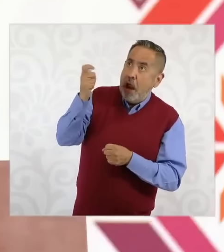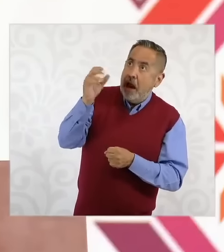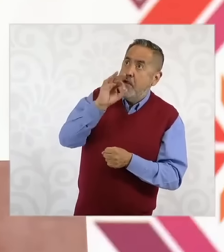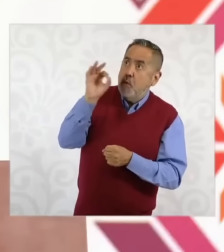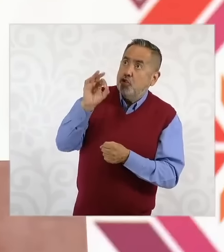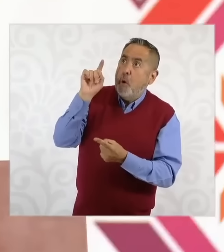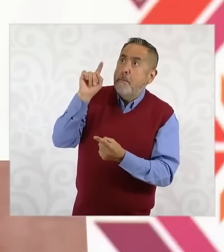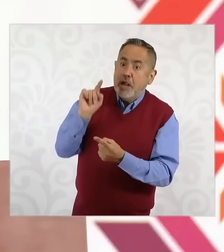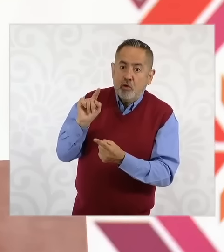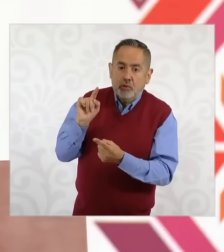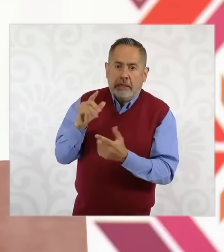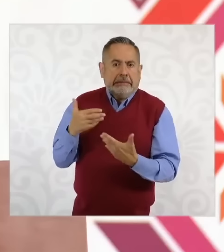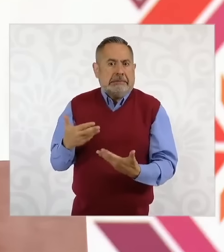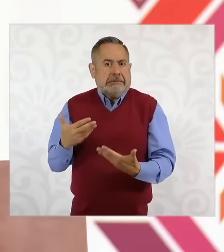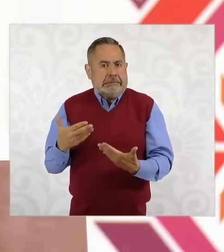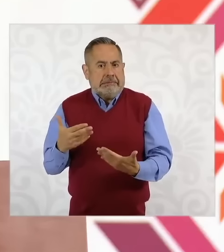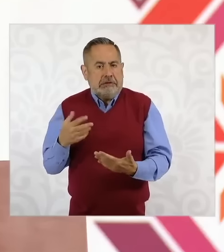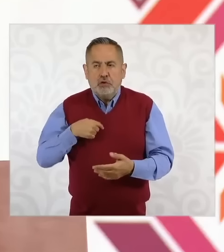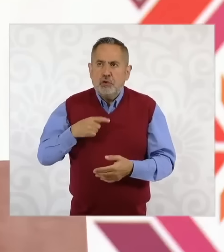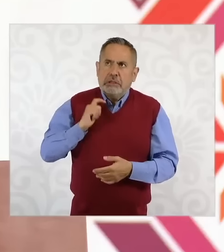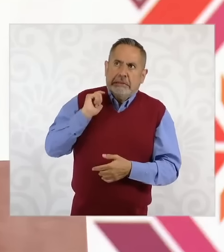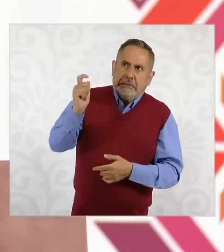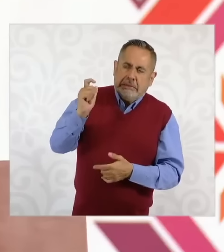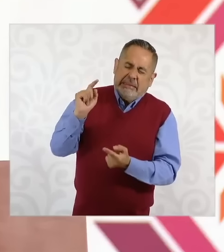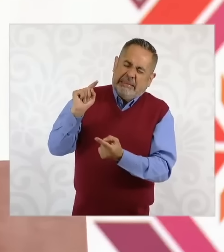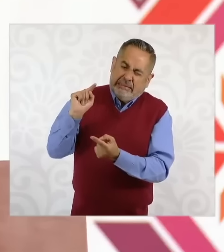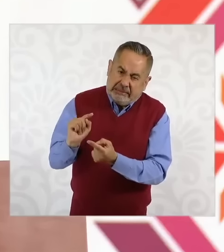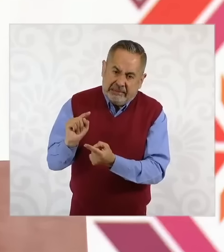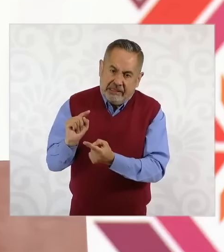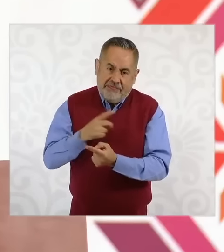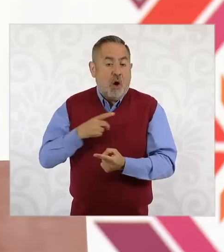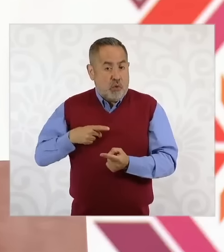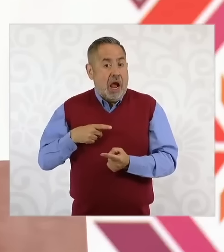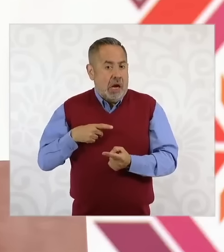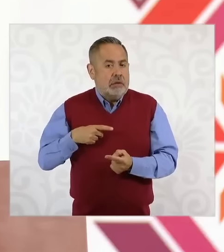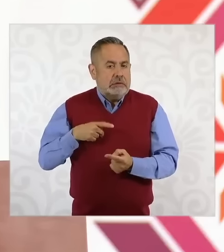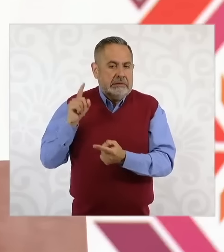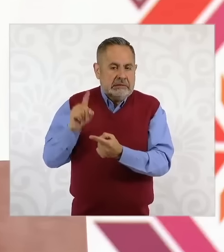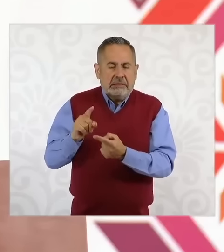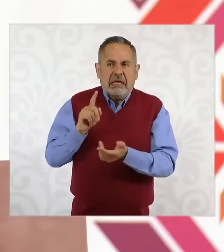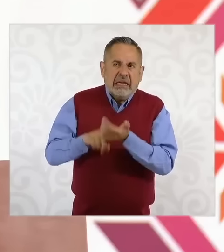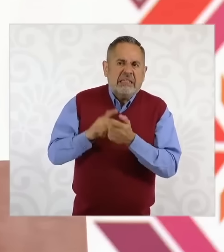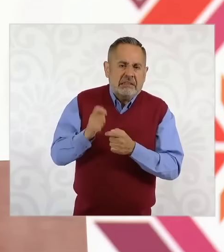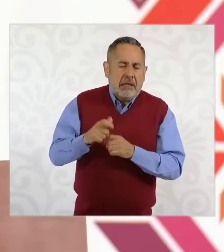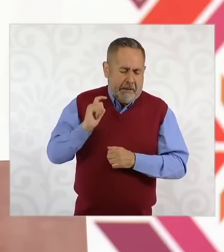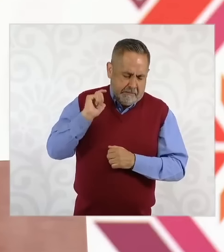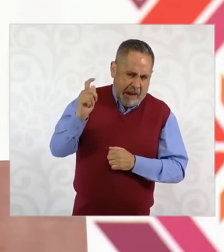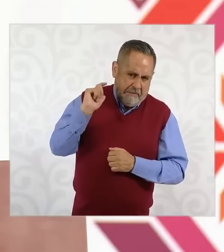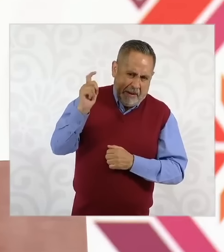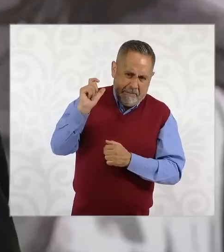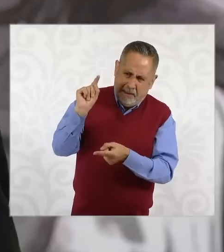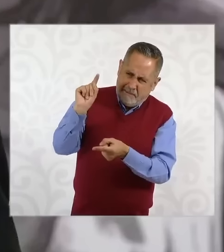de reducción del del déficit. ¿Qué significa eh este esta tendencia, esta política? una política